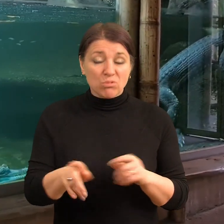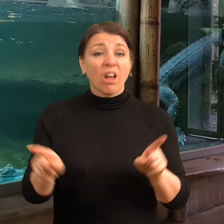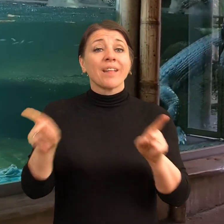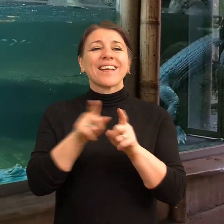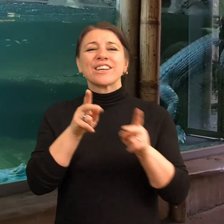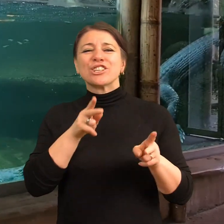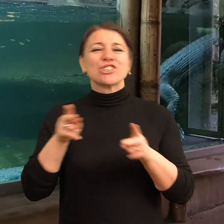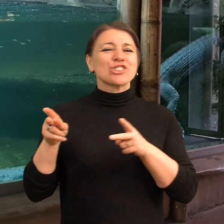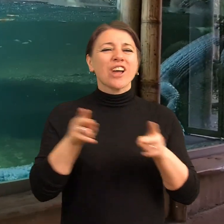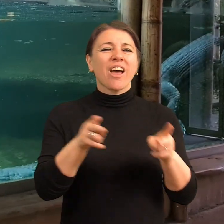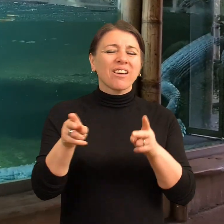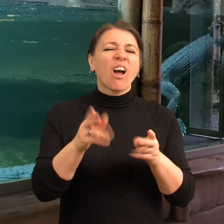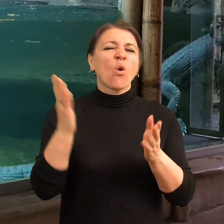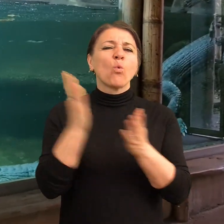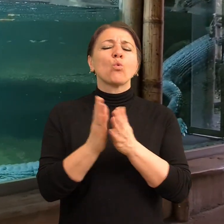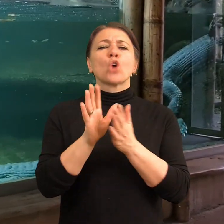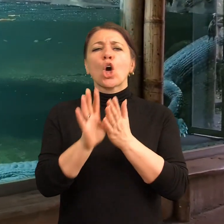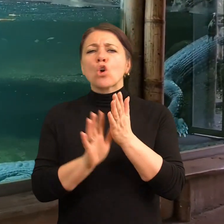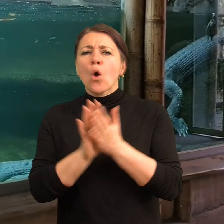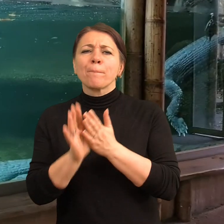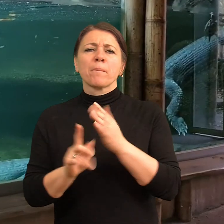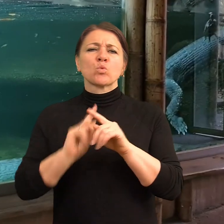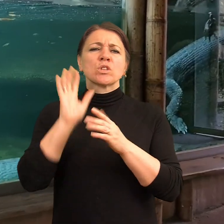není opravdu divu, že jsou gaviáli kriticky ohroženým druhem.